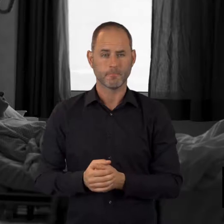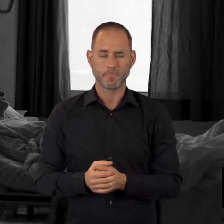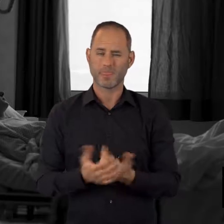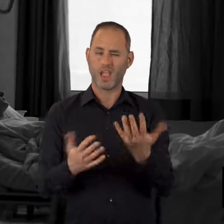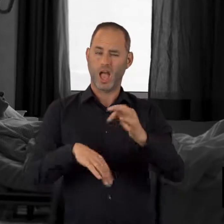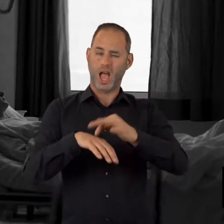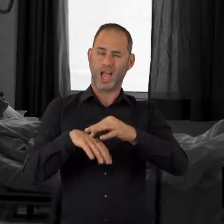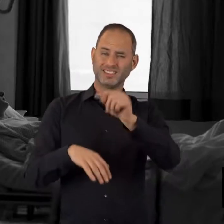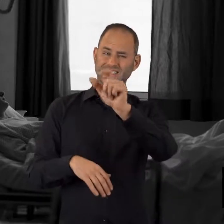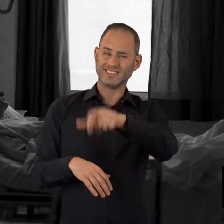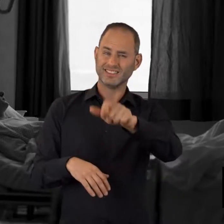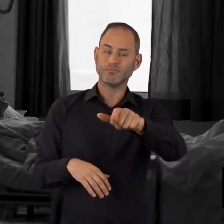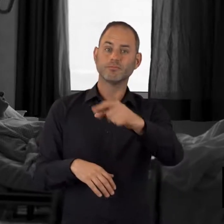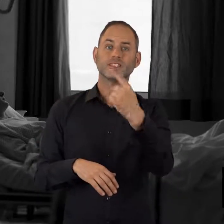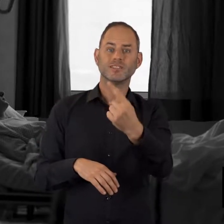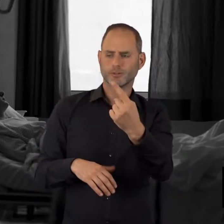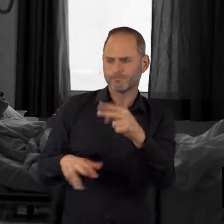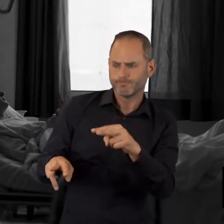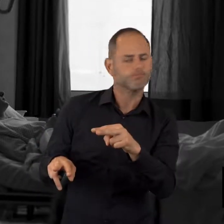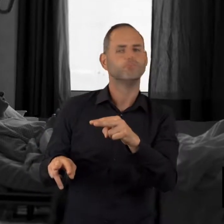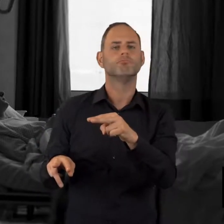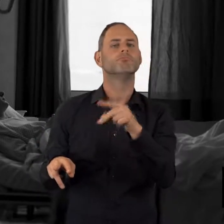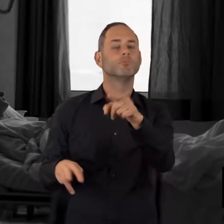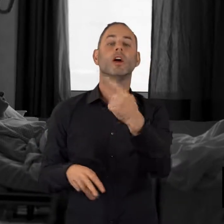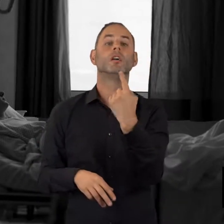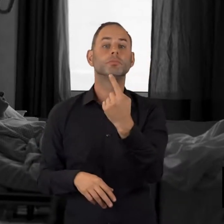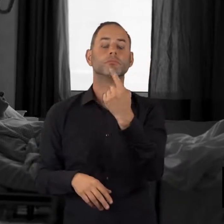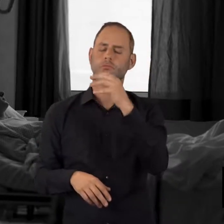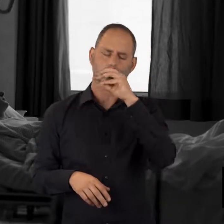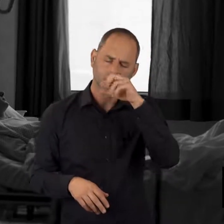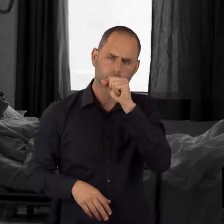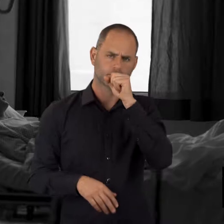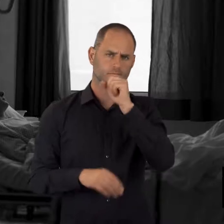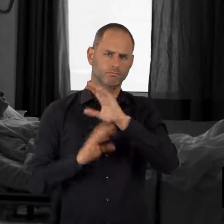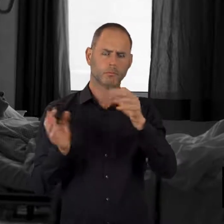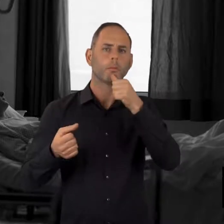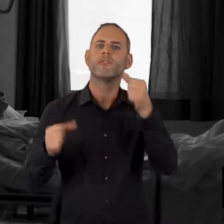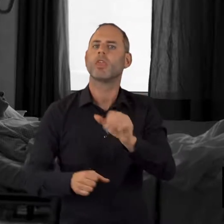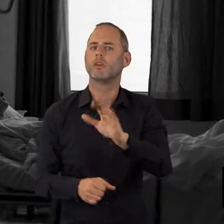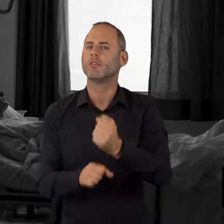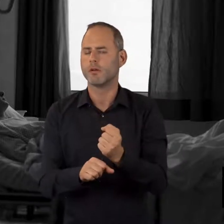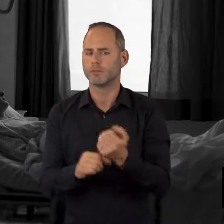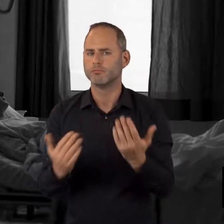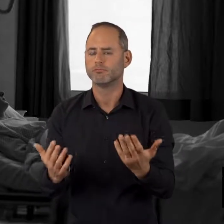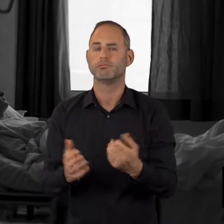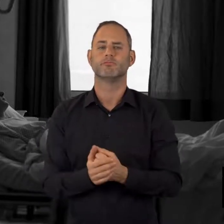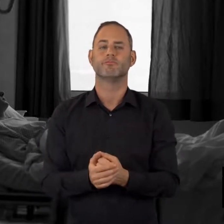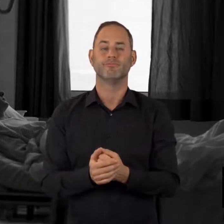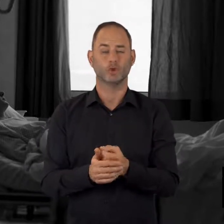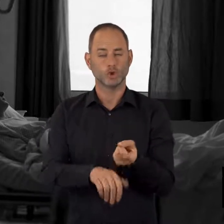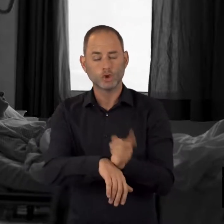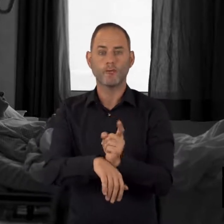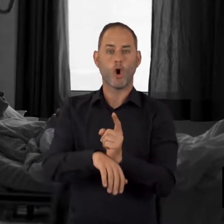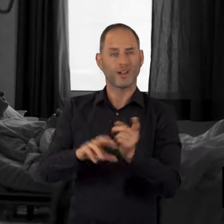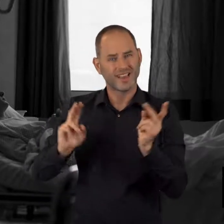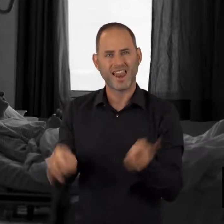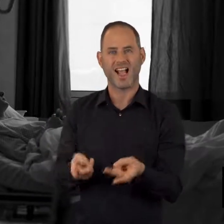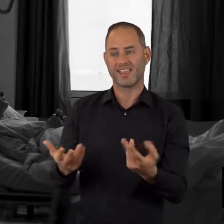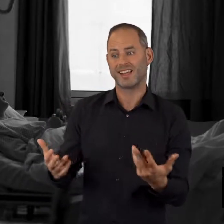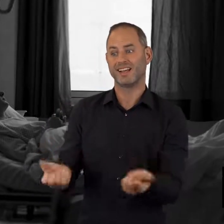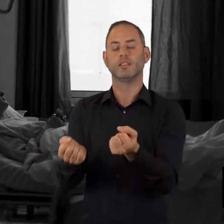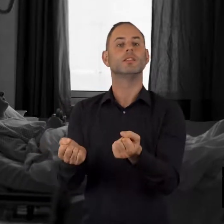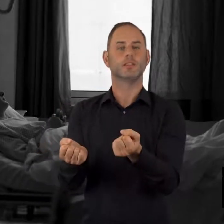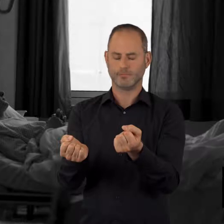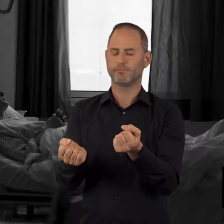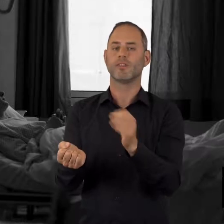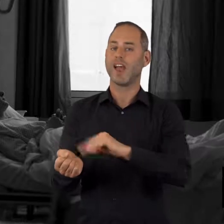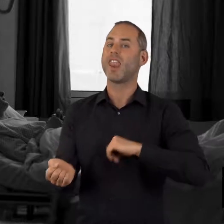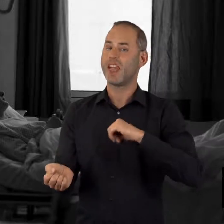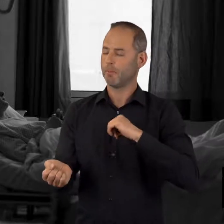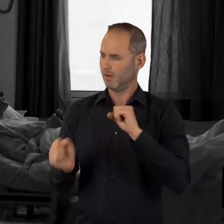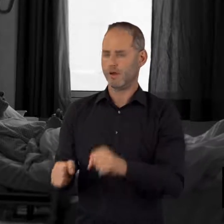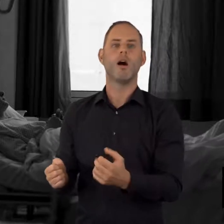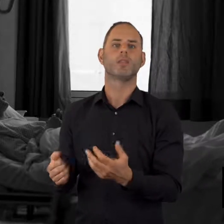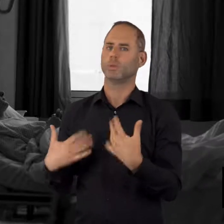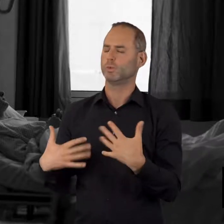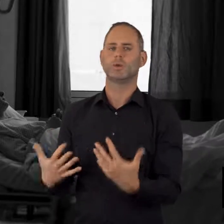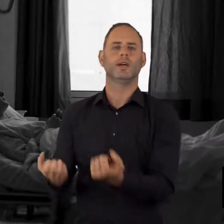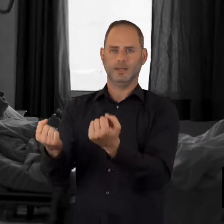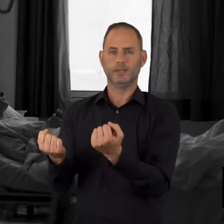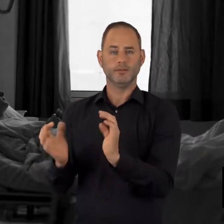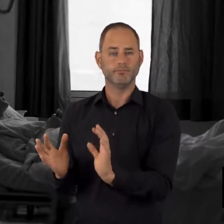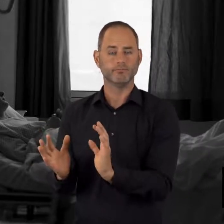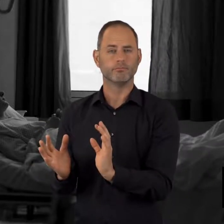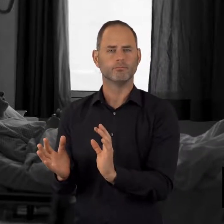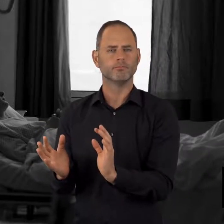Ärzte unterliegen der Schweigepflicht. Rechtzeitiges Handeln kann Leben retten.